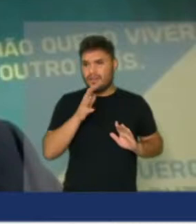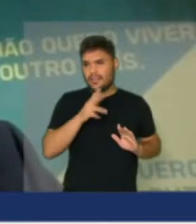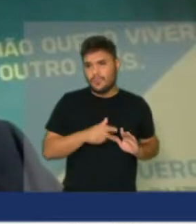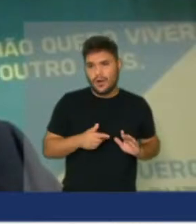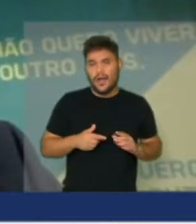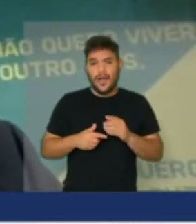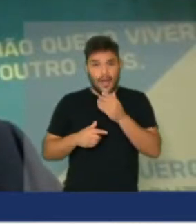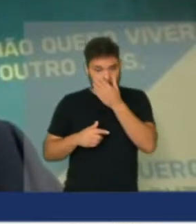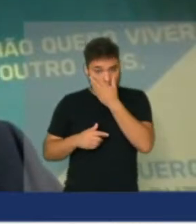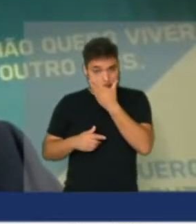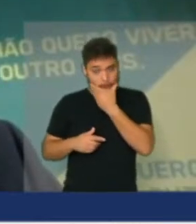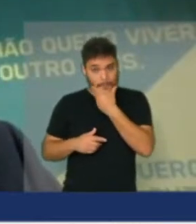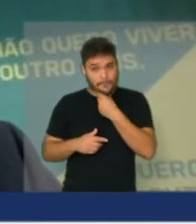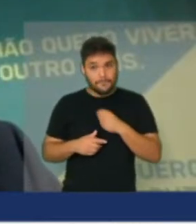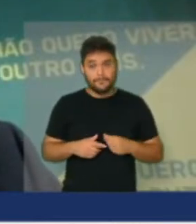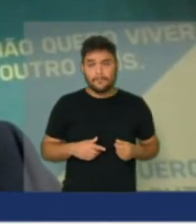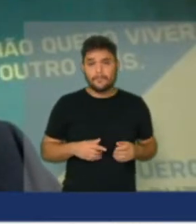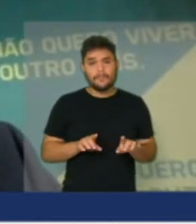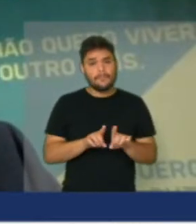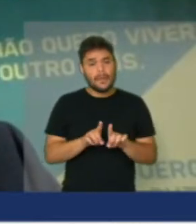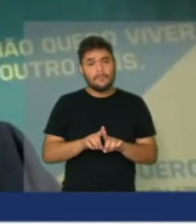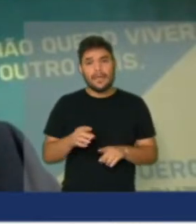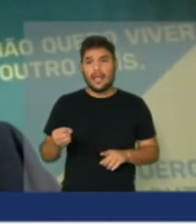PLENÁRIO. NÓS AINDA FARÍAMOS UM... UM TRABALHO